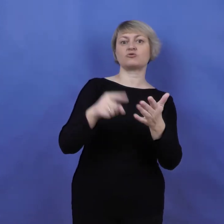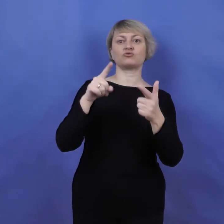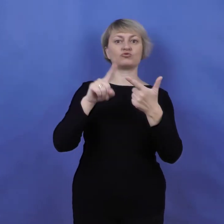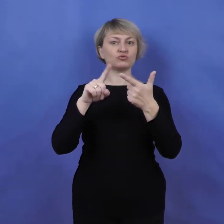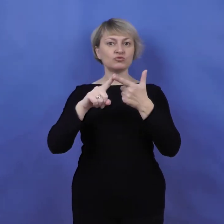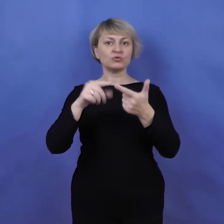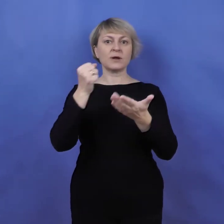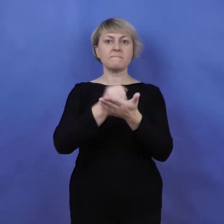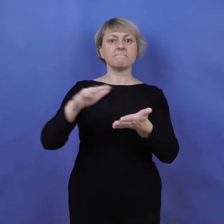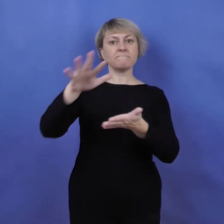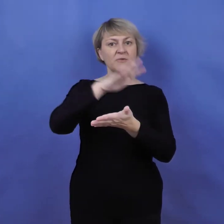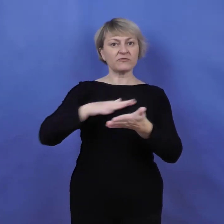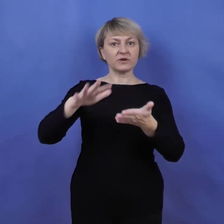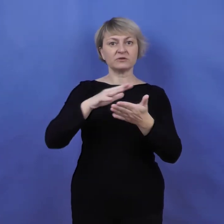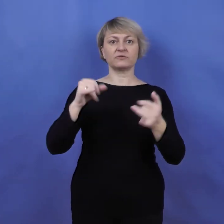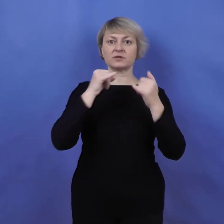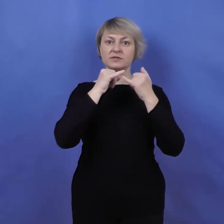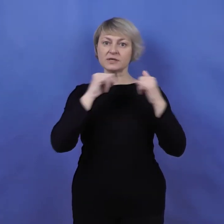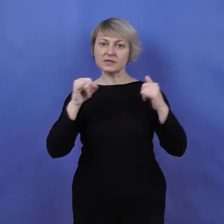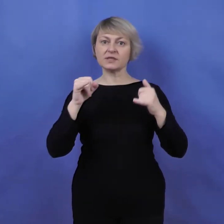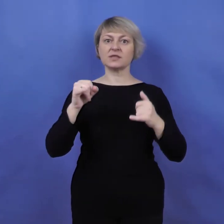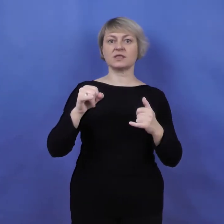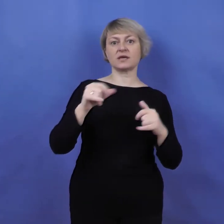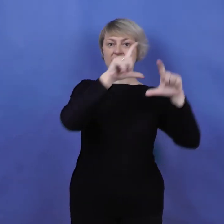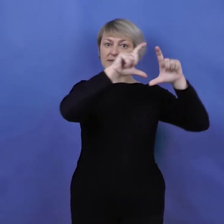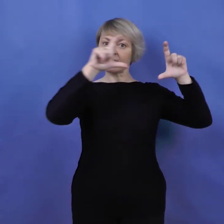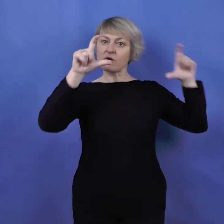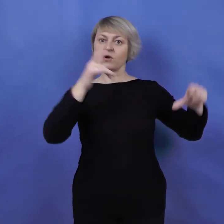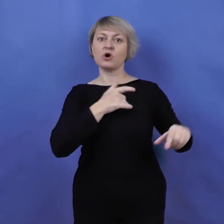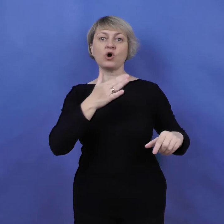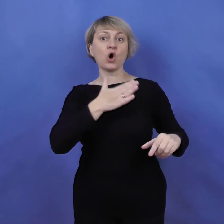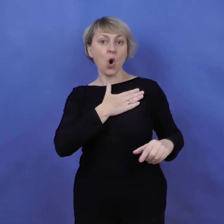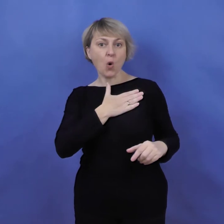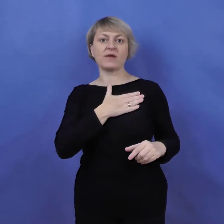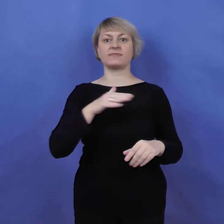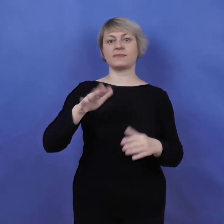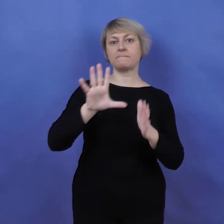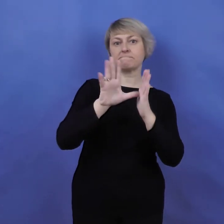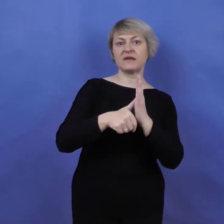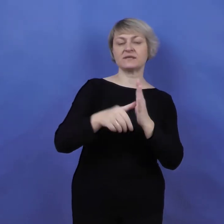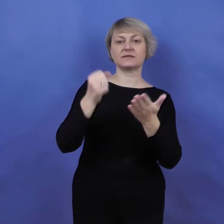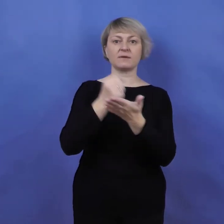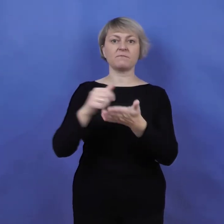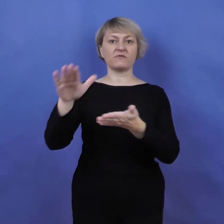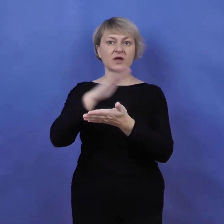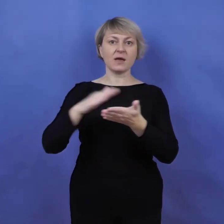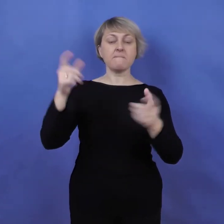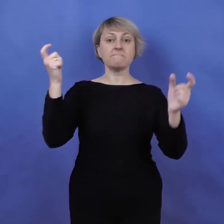oraz komend (miejskiej i powiatowych) Państwowej Straży Pożarnej